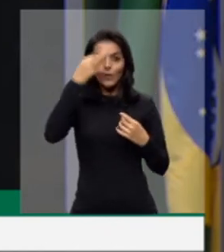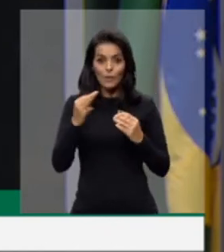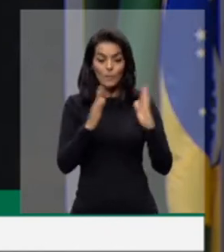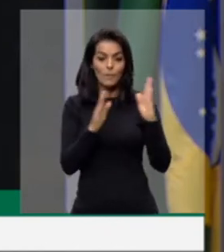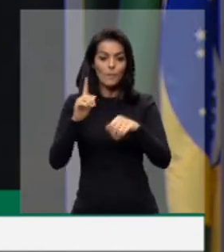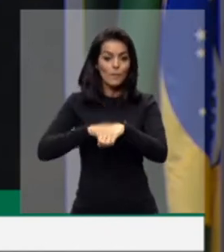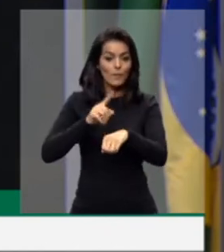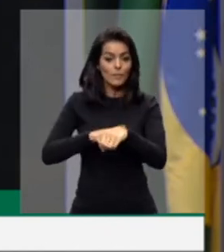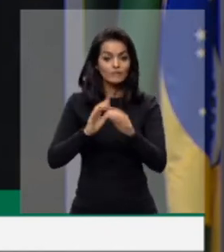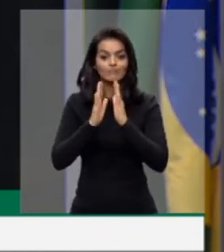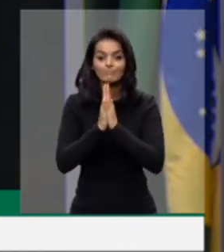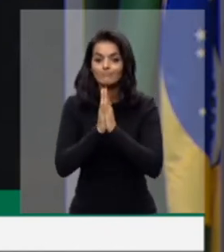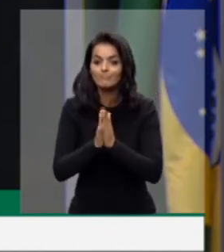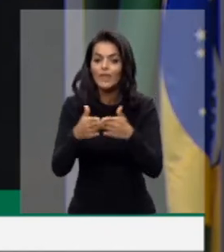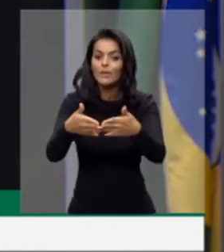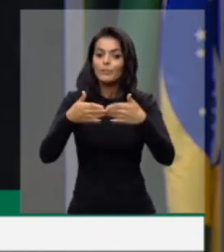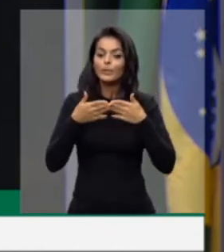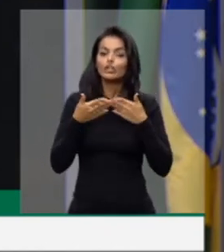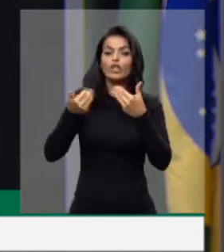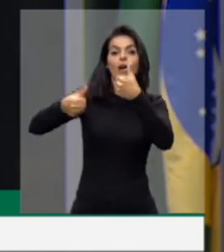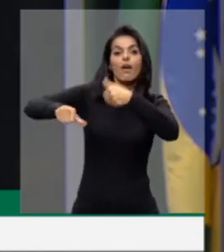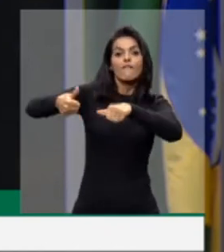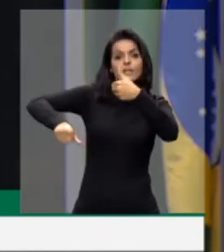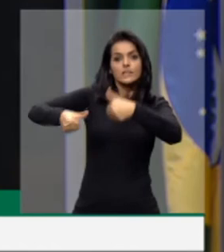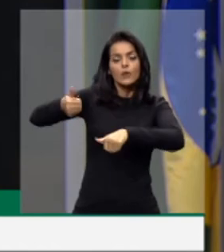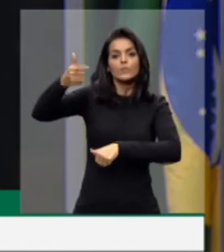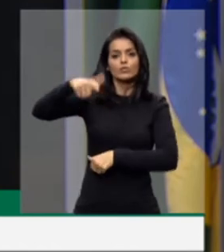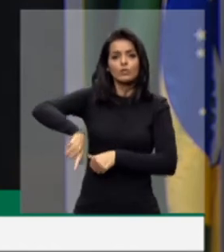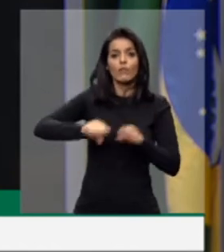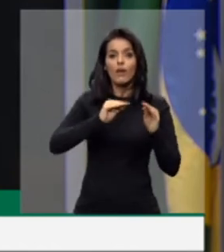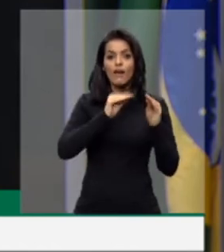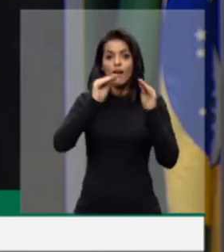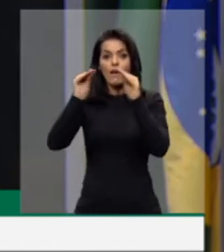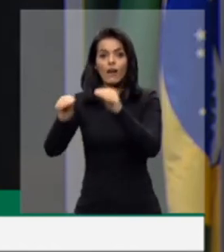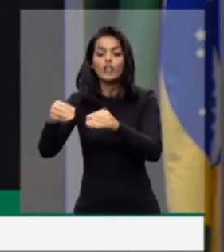PRESIDENTE. E AGRADEÇO A TODOS OS COLEGAS, QUE COMPREENDEM ESSE MOMENTO. VAMOS PEDIR UMA REVISÃO,